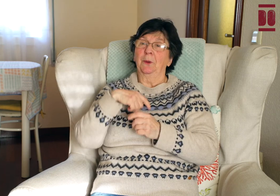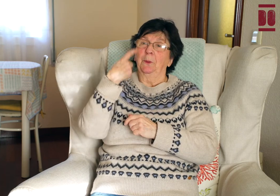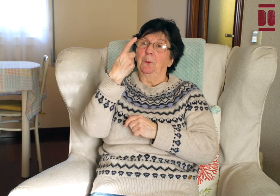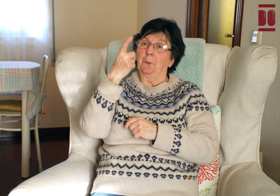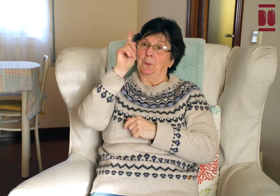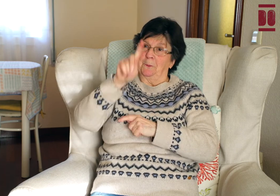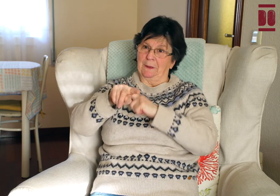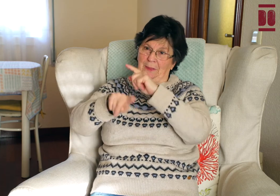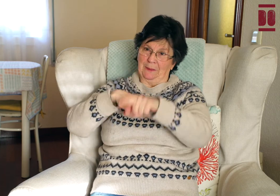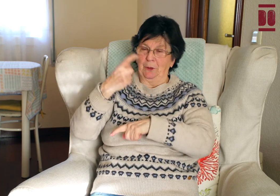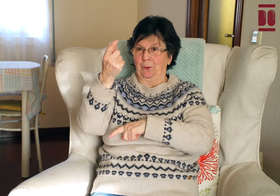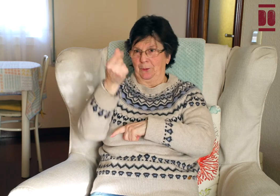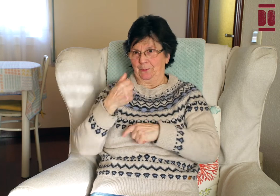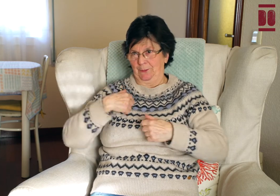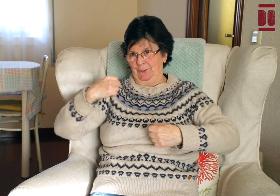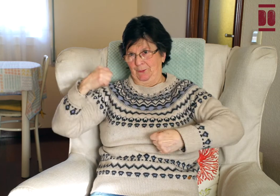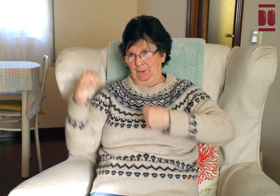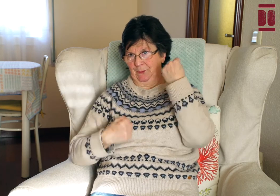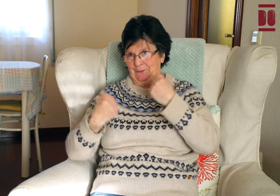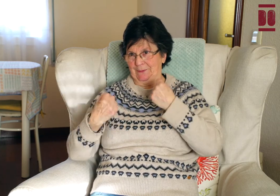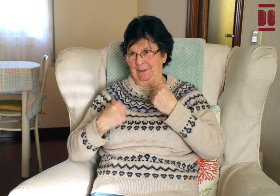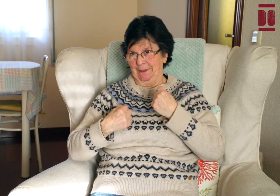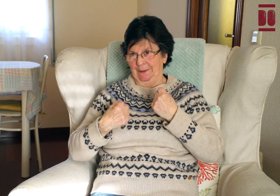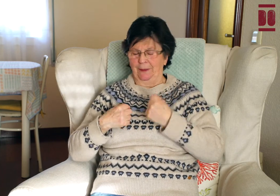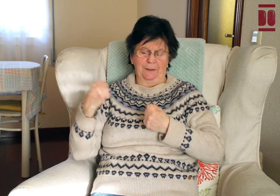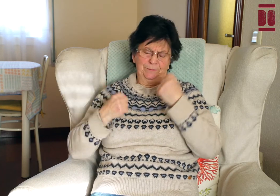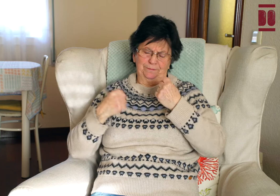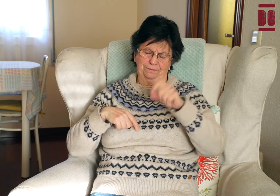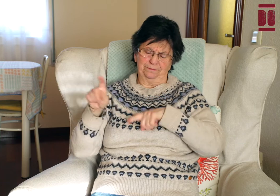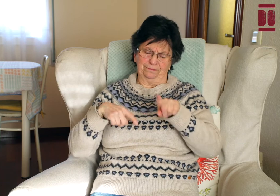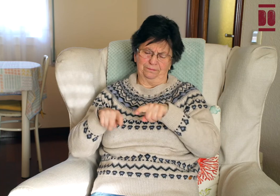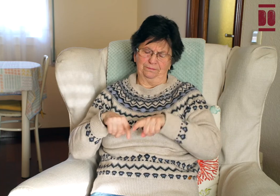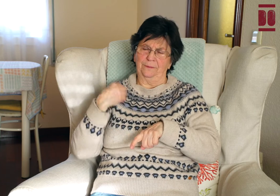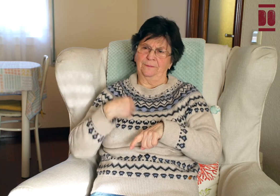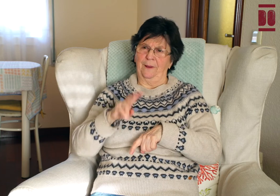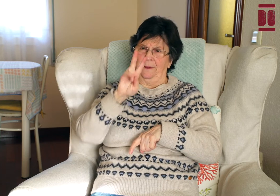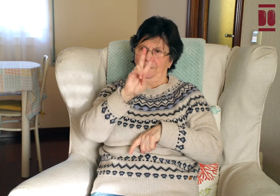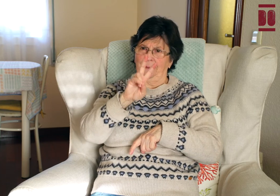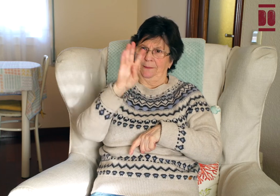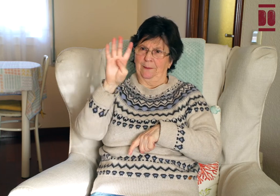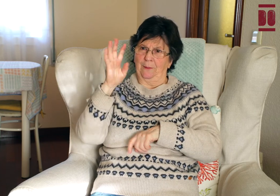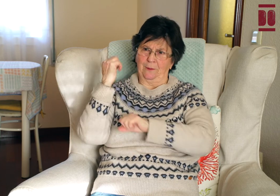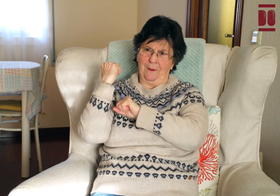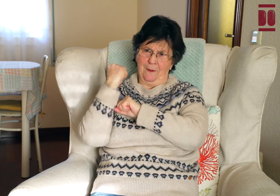Ay, al mes teníamos dinero y me compré un coche. Y conduje sin parar durante 24 años